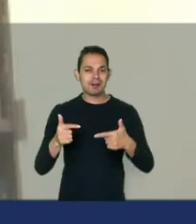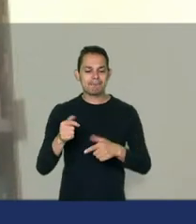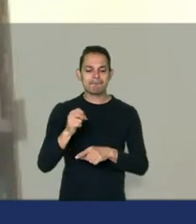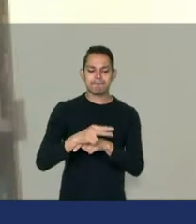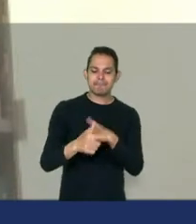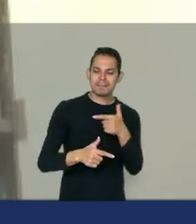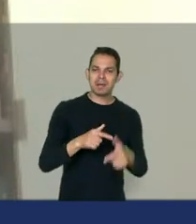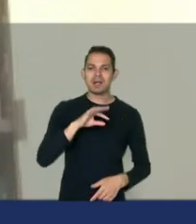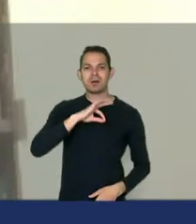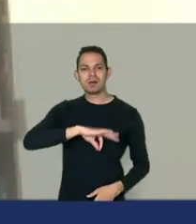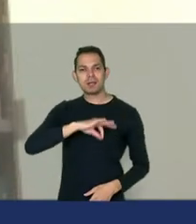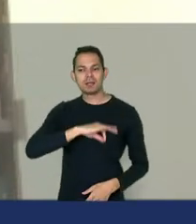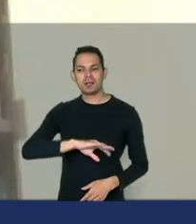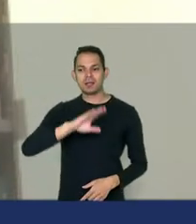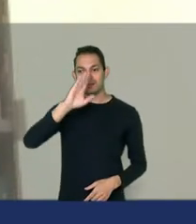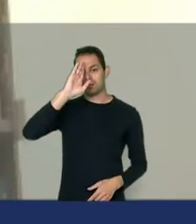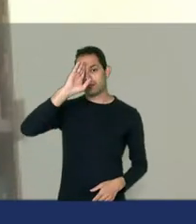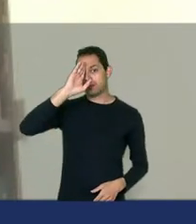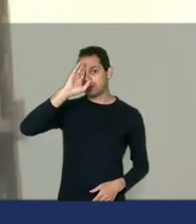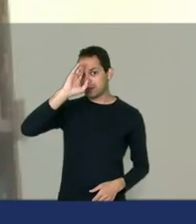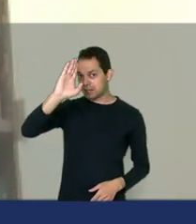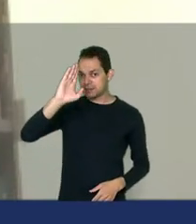TRABALHO, DE EMPREGO, DE RENDA, MAS PRINCIPALMENTE DE TER OPORTUNIDADE DE COMER. ERA